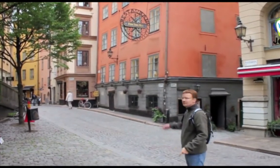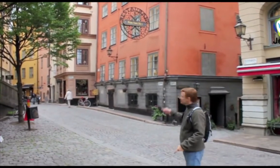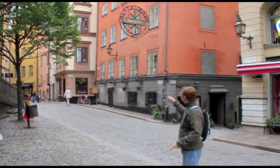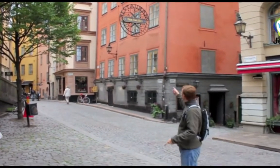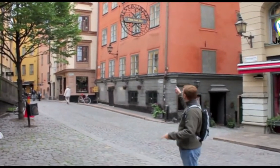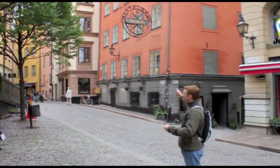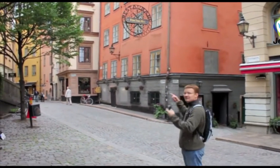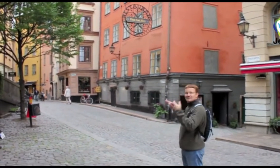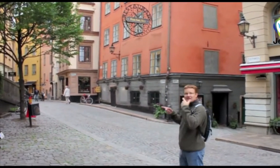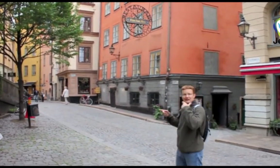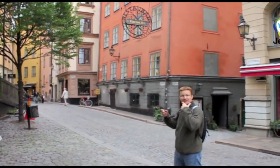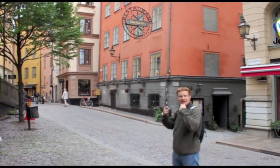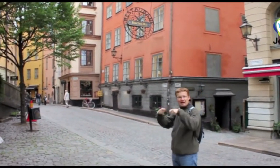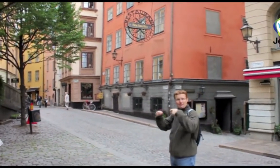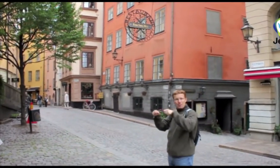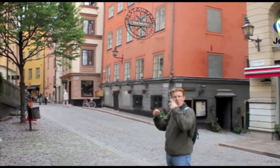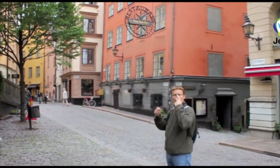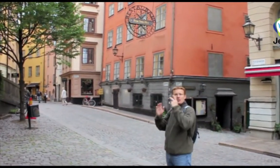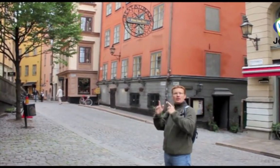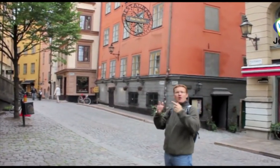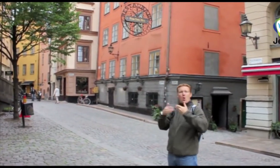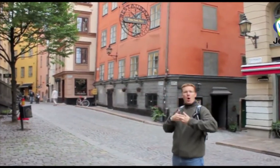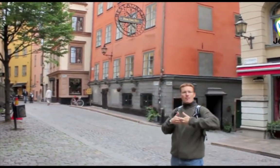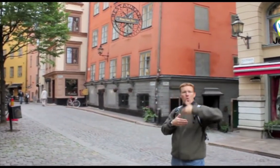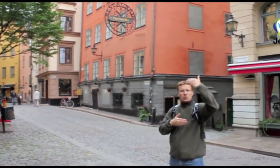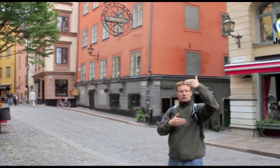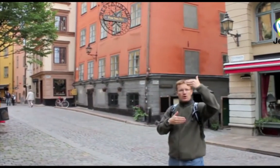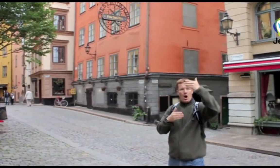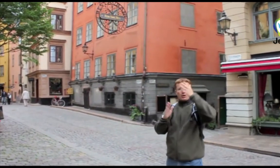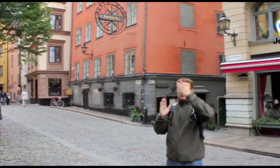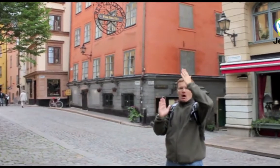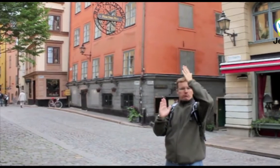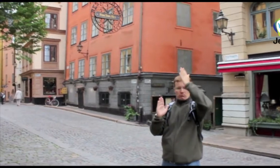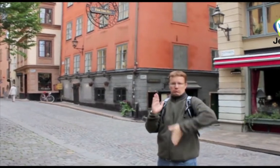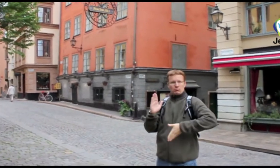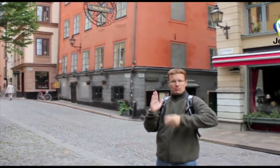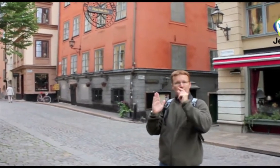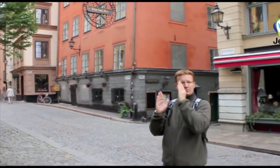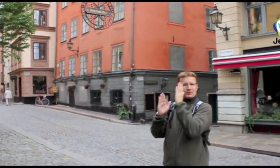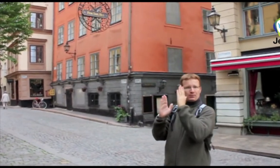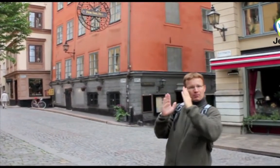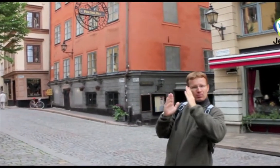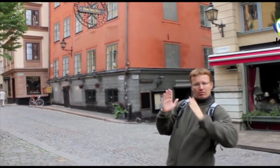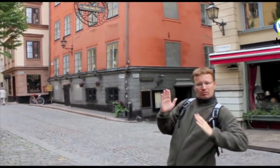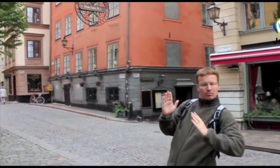Látod itt egy régi épület, a homlokzat fala nem egyenes, hanem ferde. 16 ,00:03:59:00 --> 00:04:00,00 Érdekes.